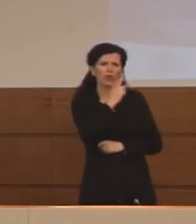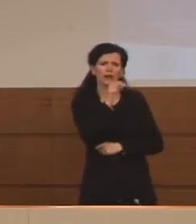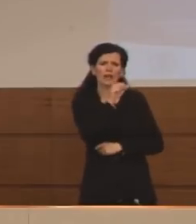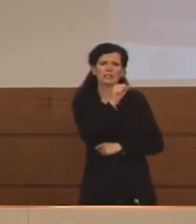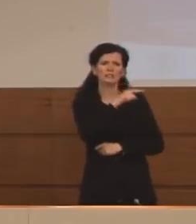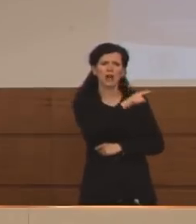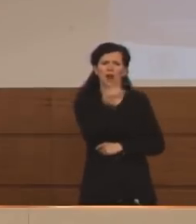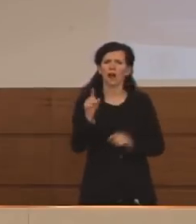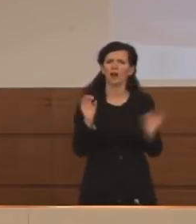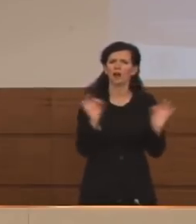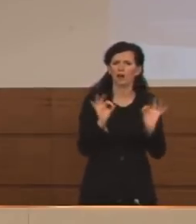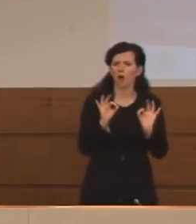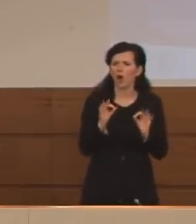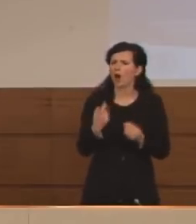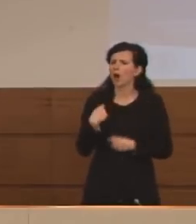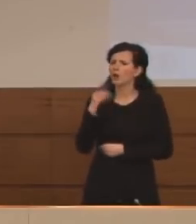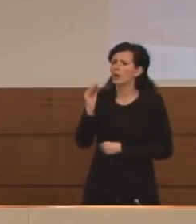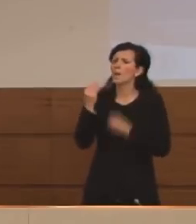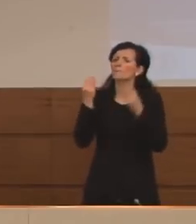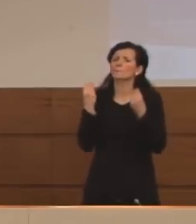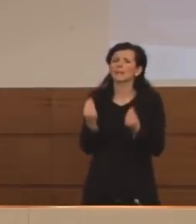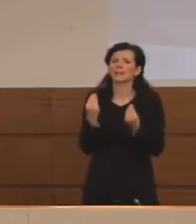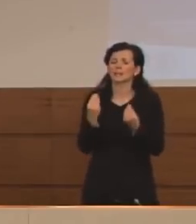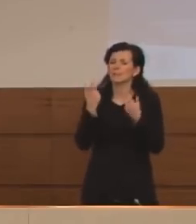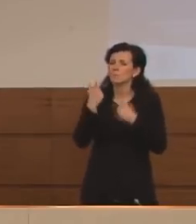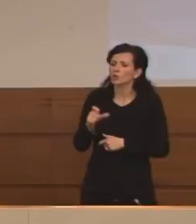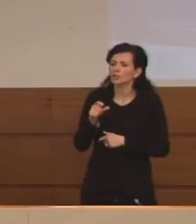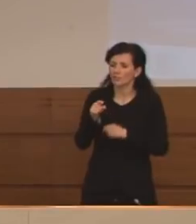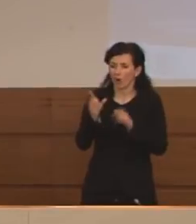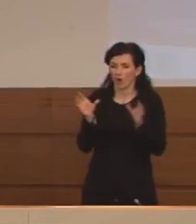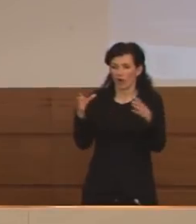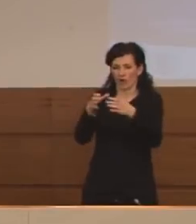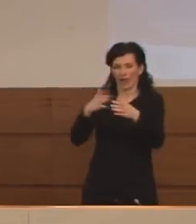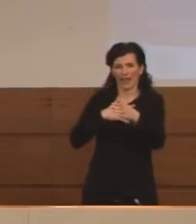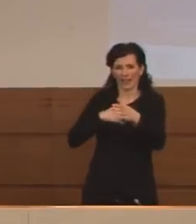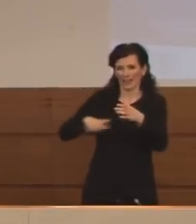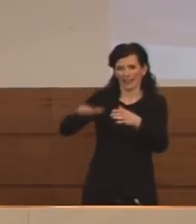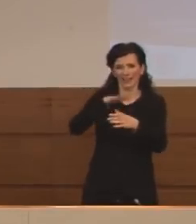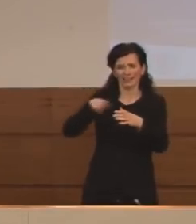Perché non si è deciso, visto che questo è il target primario, come ci è stato ripetuto tante volte dagli esperti,